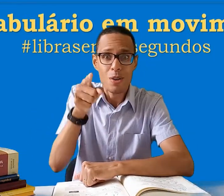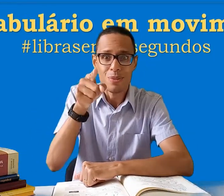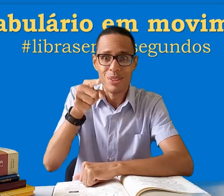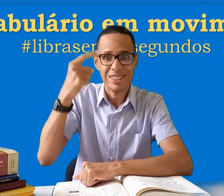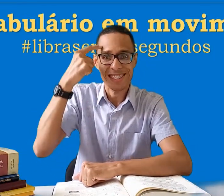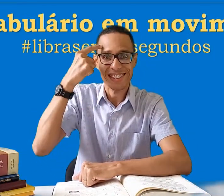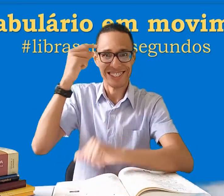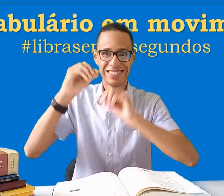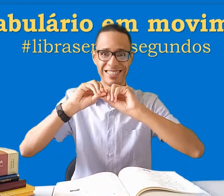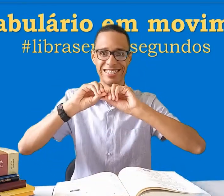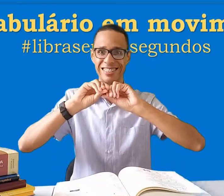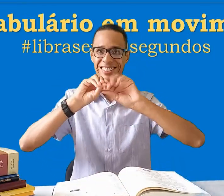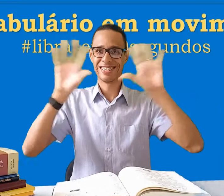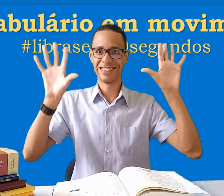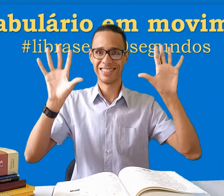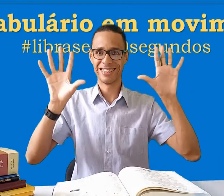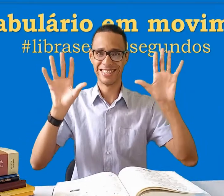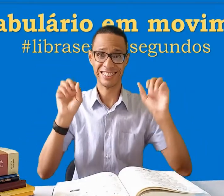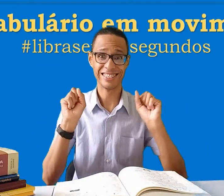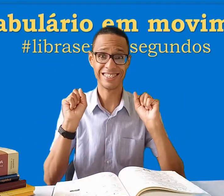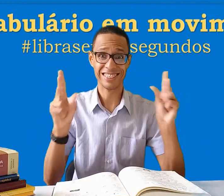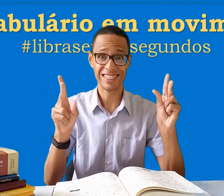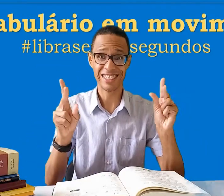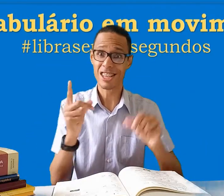Você compreenderá a Língua de Sinais de modo rápido e prático!